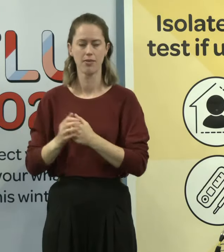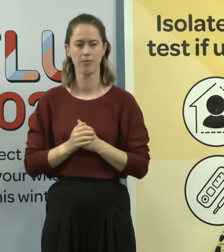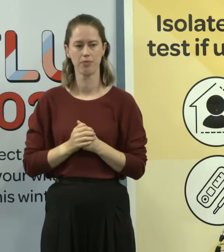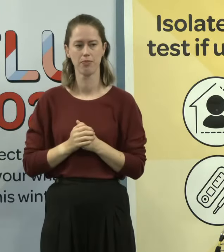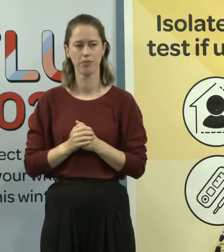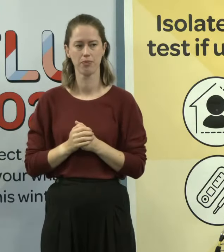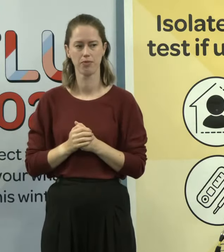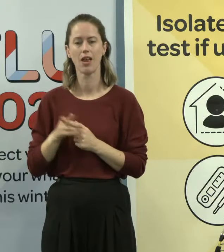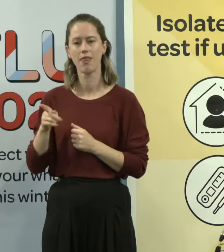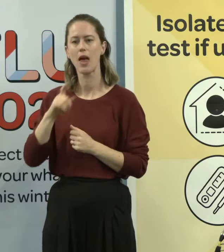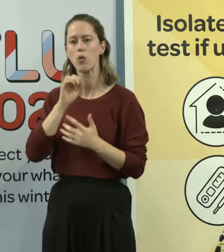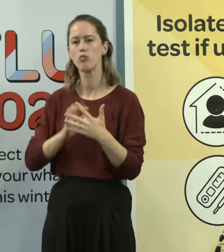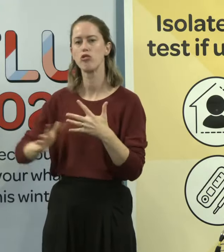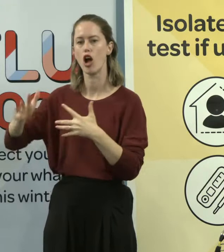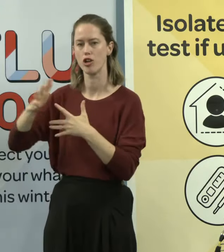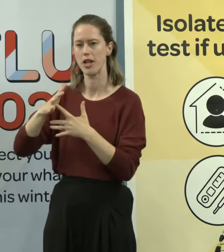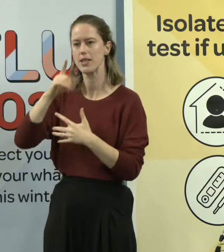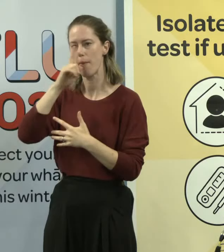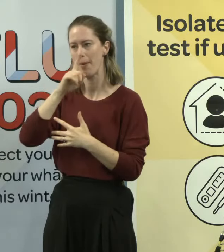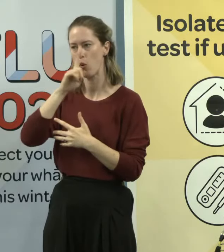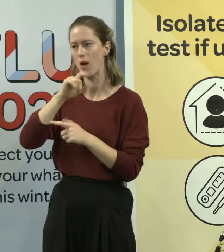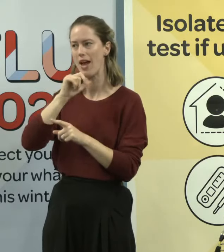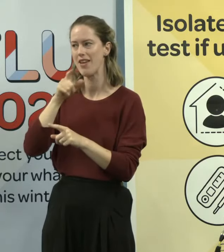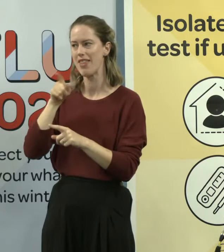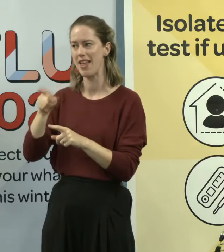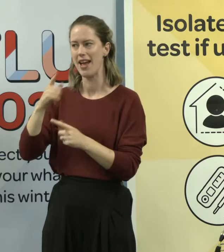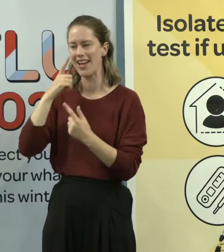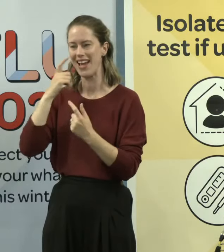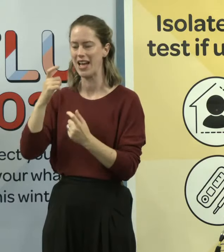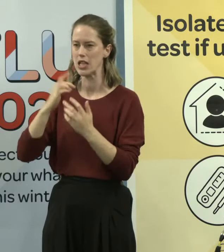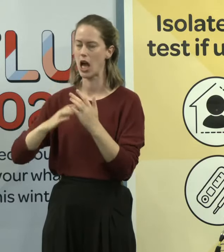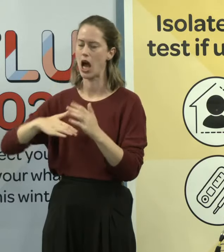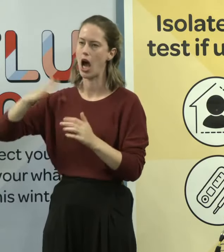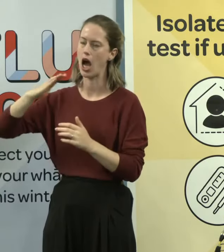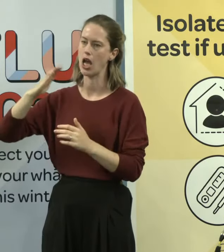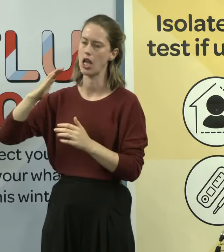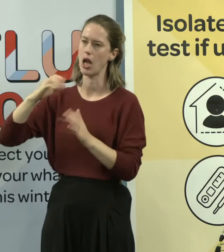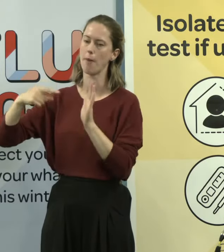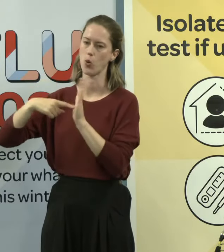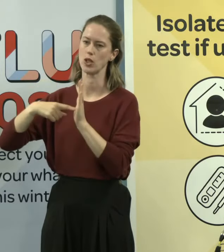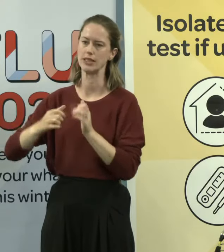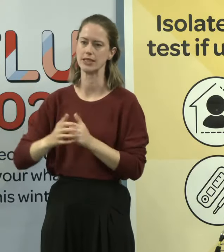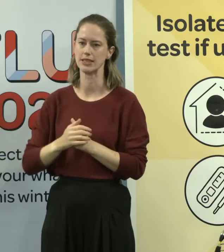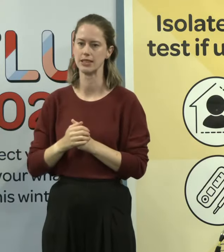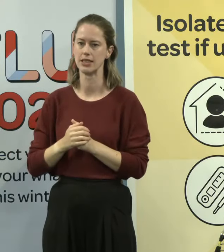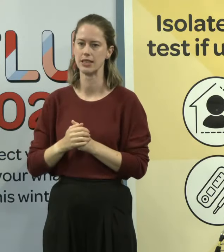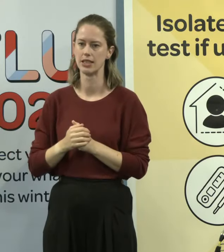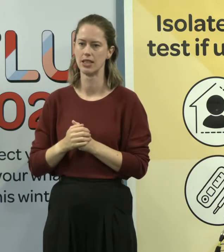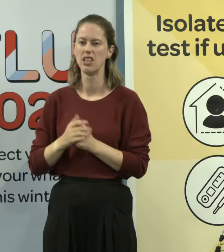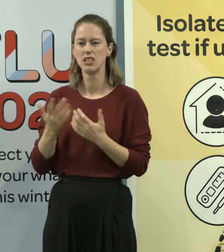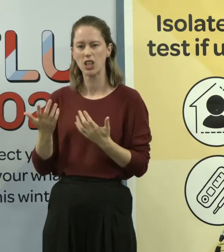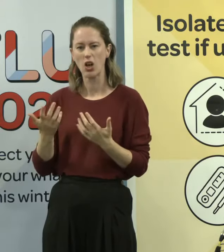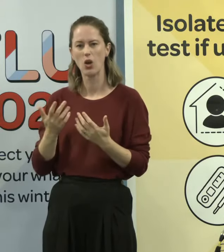Kua oti kee ratou, kua roa ke ratou e mahi ana mo tera a he